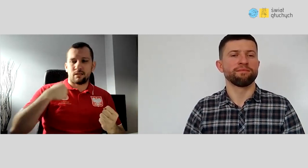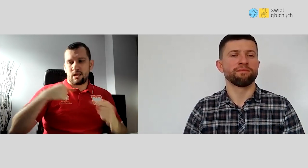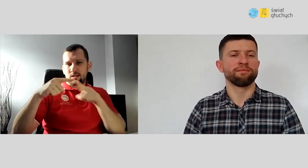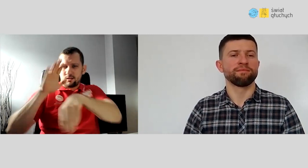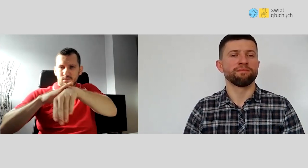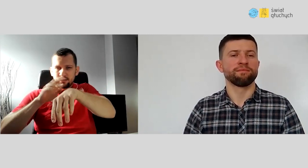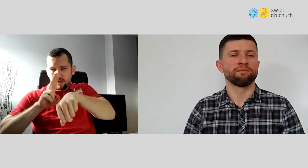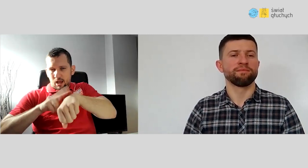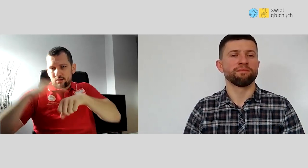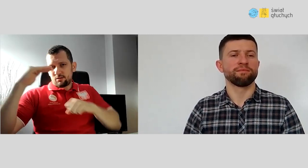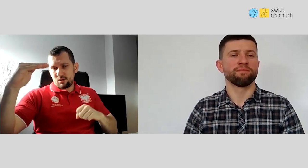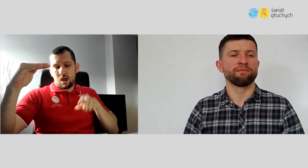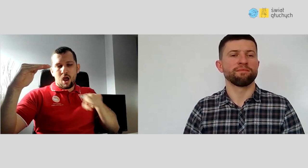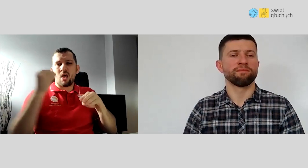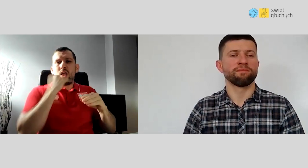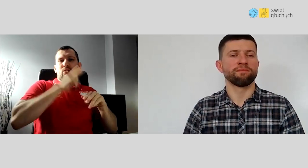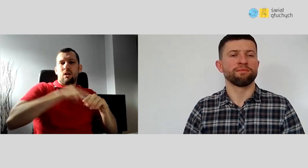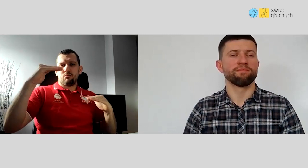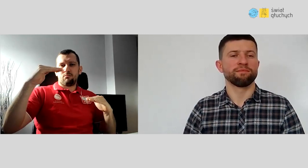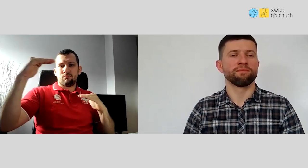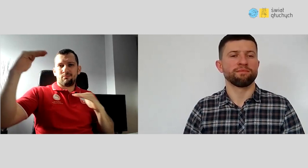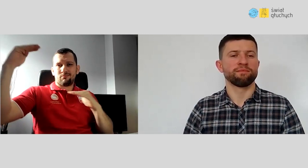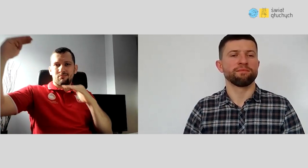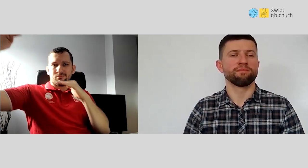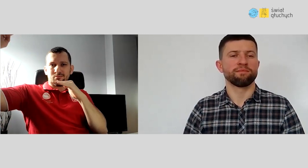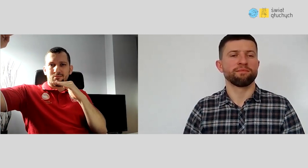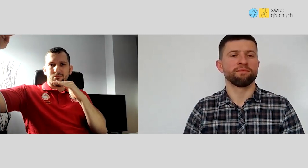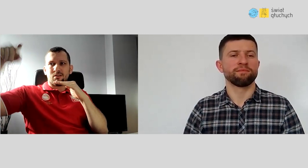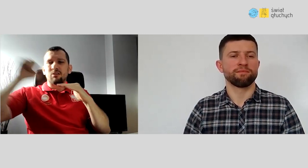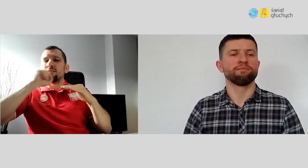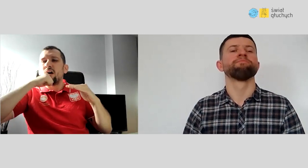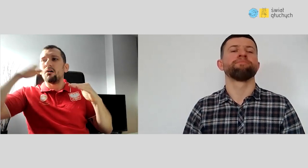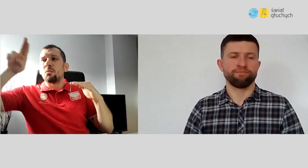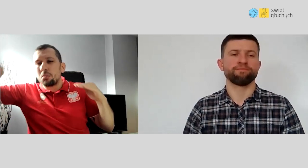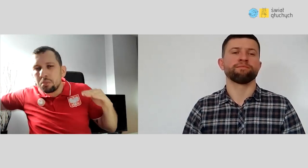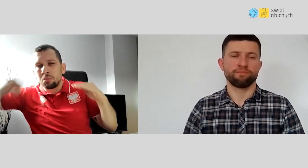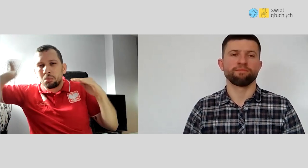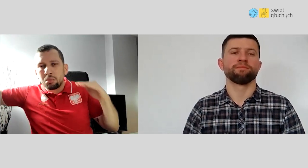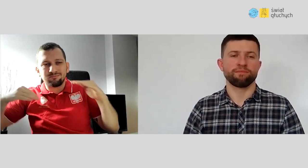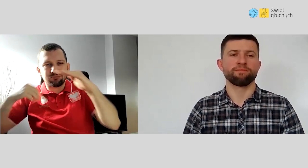Zapewne będą mieli lepsze wyniki niż zawodnicy z naszego pokolenia tacy jak ja.